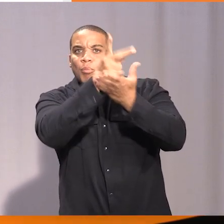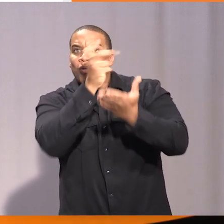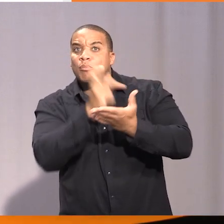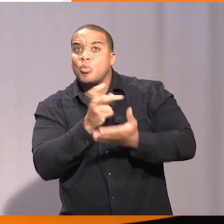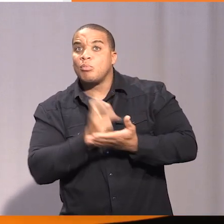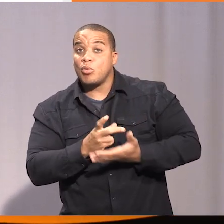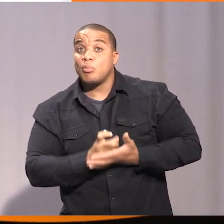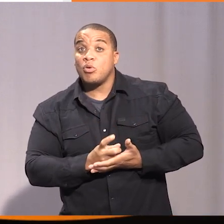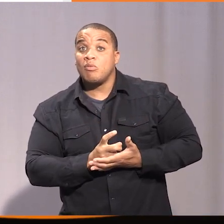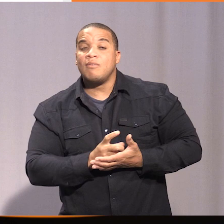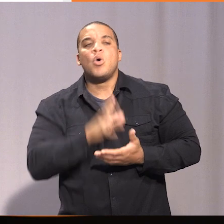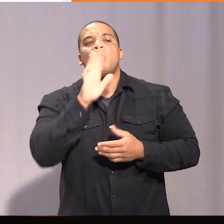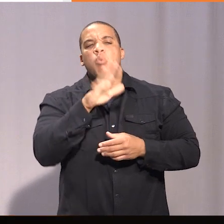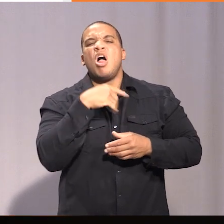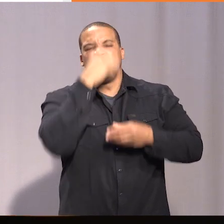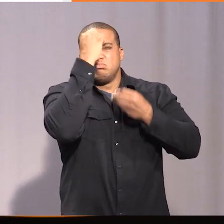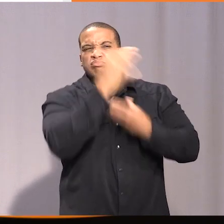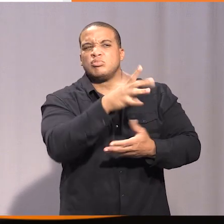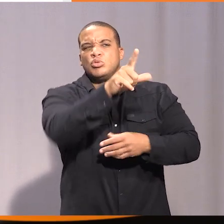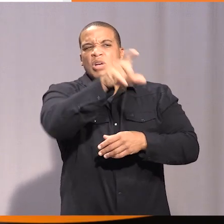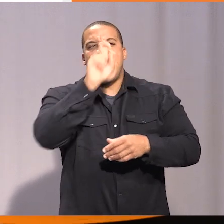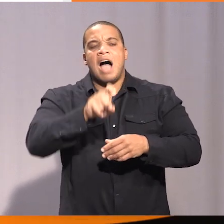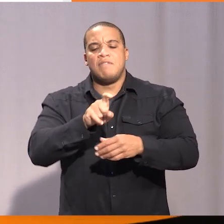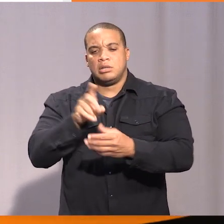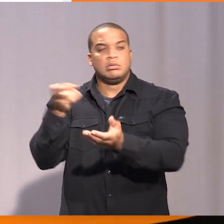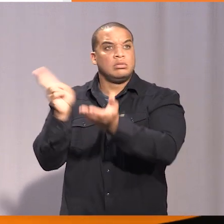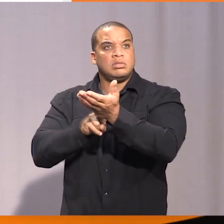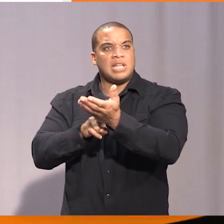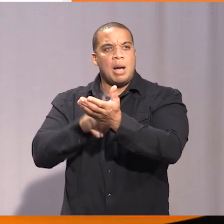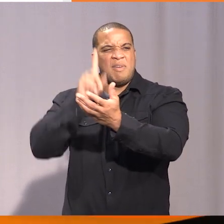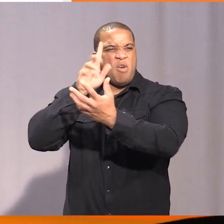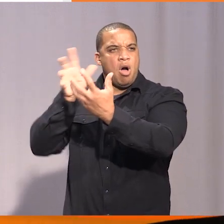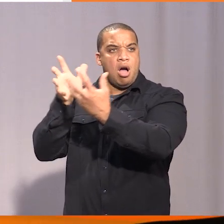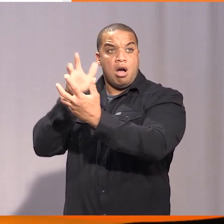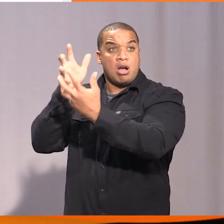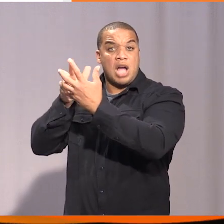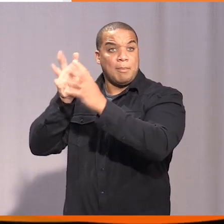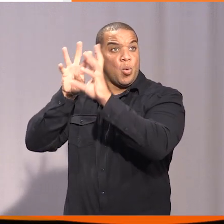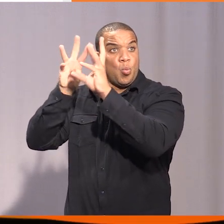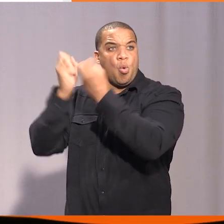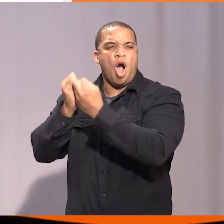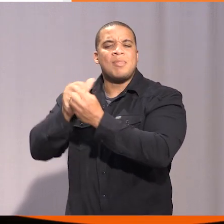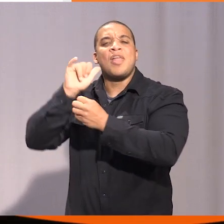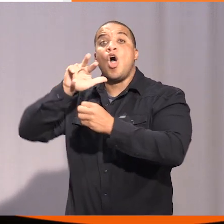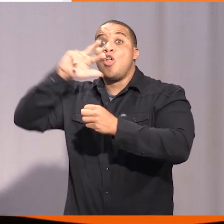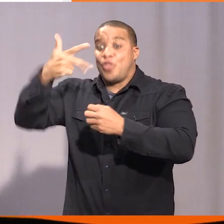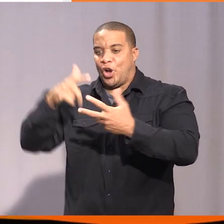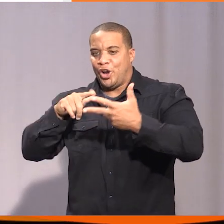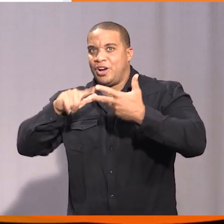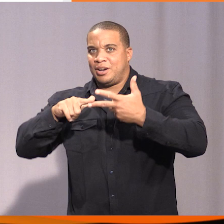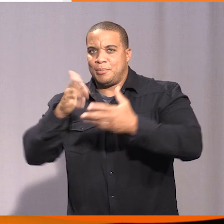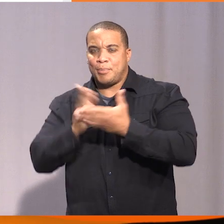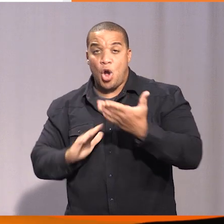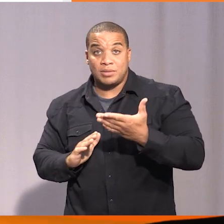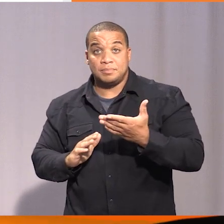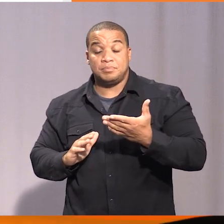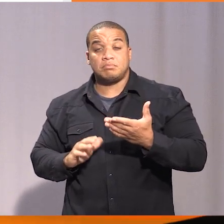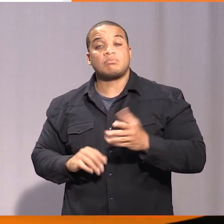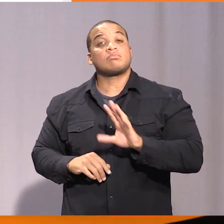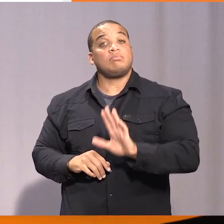informático de adaptaciones, la cual es la tercera parte de nuestro proceso. Por último, si aún necesitan tomar el Accuplace o un examen